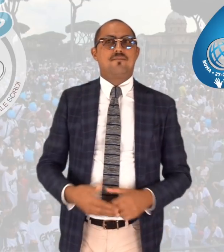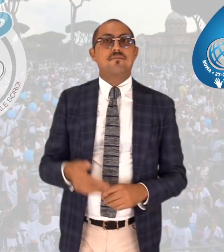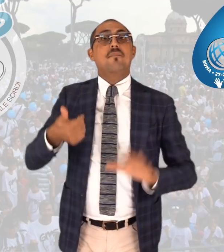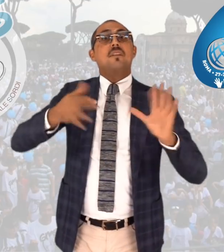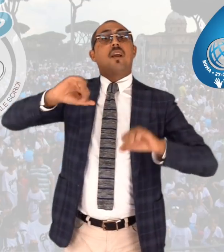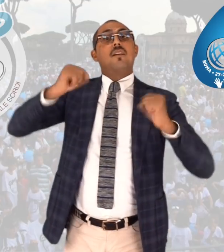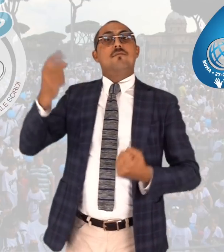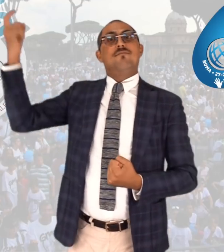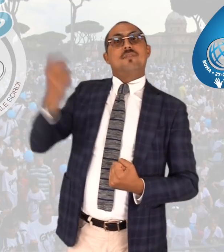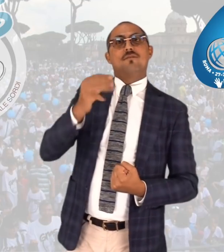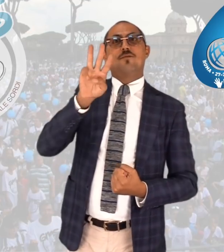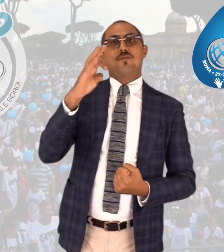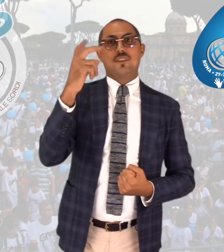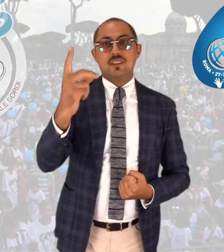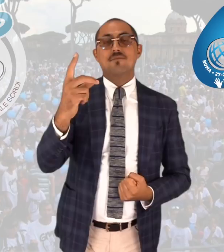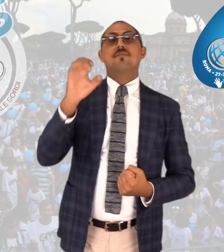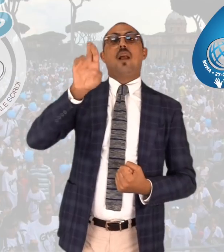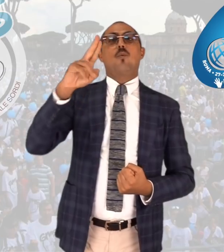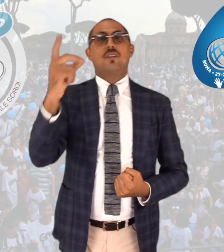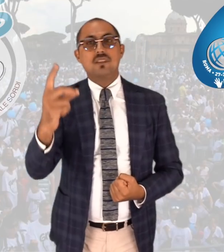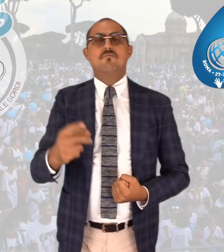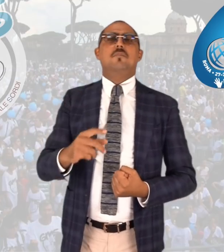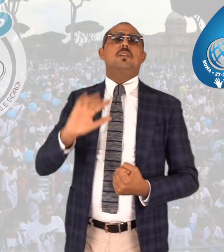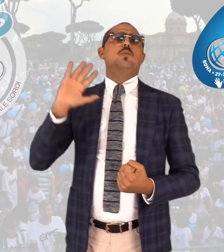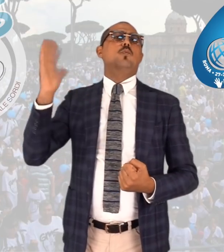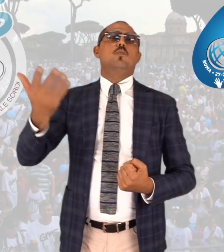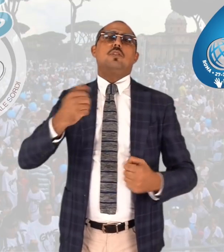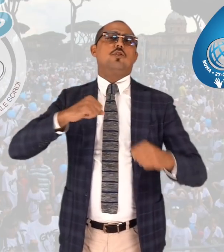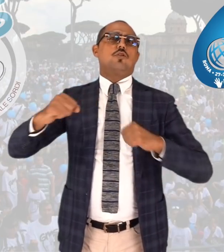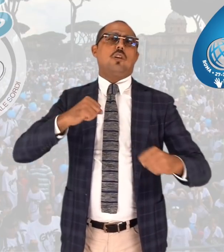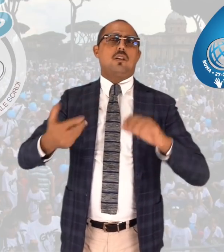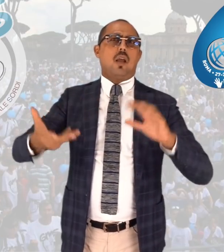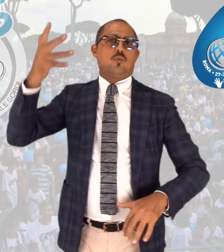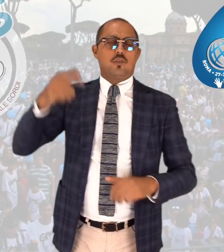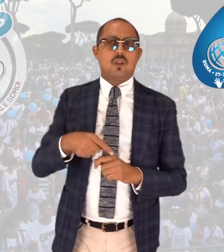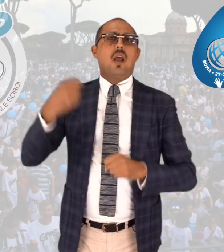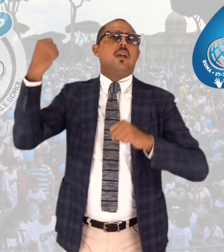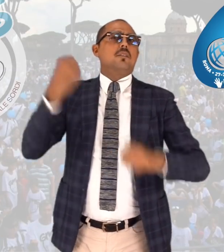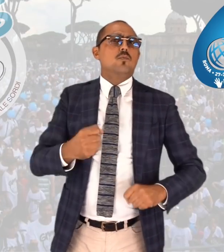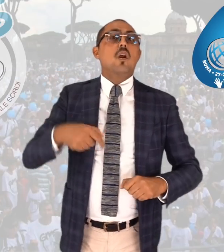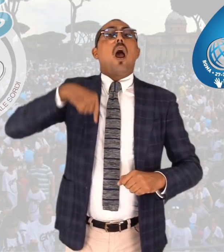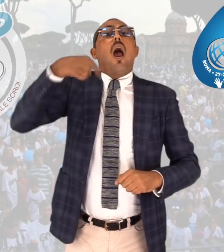Per il 60° verranno la WFD, l'EUD, dirigenti e personalità istituzionali